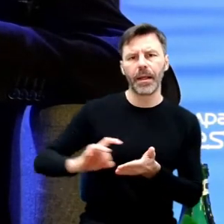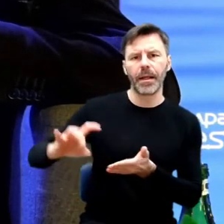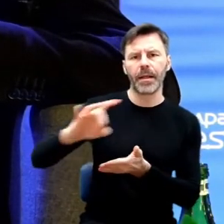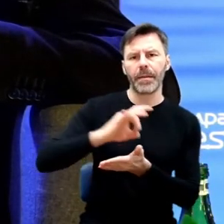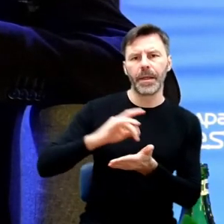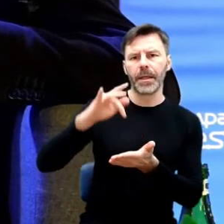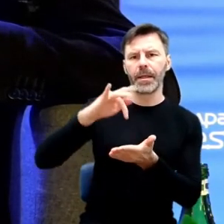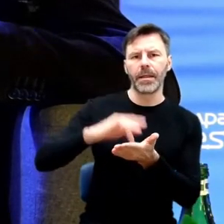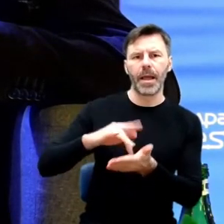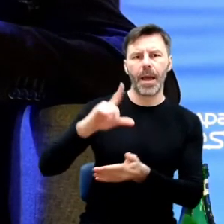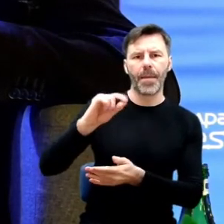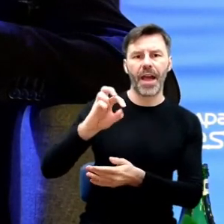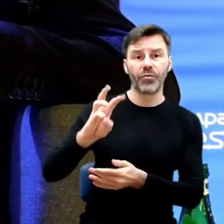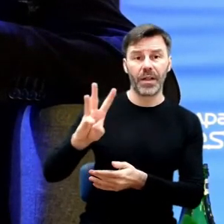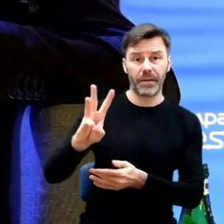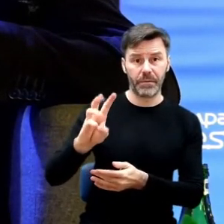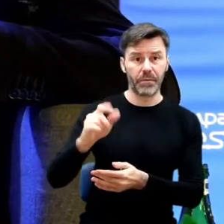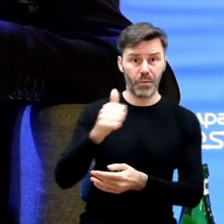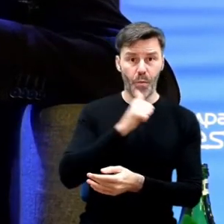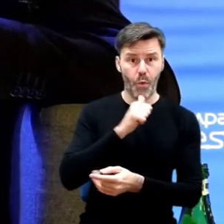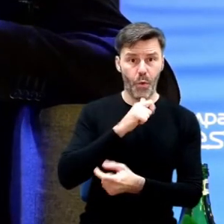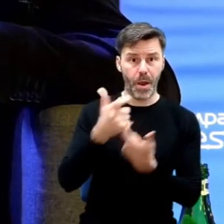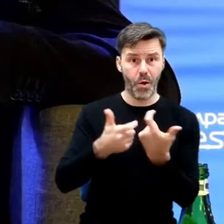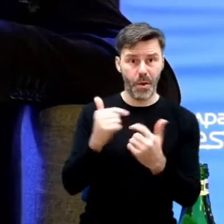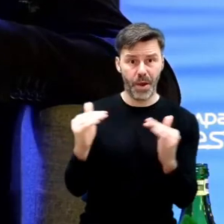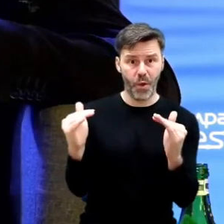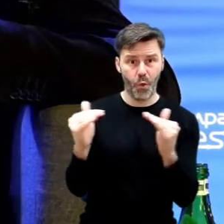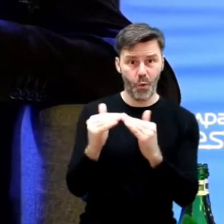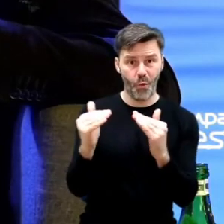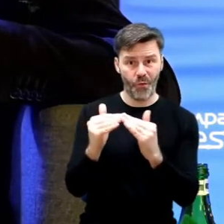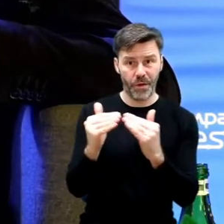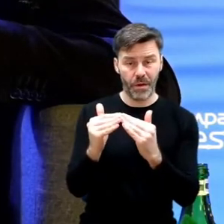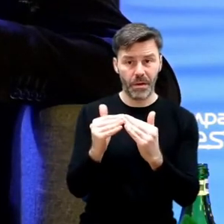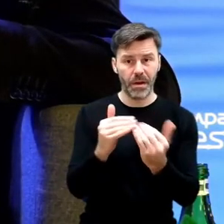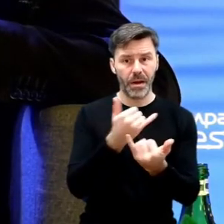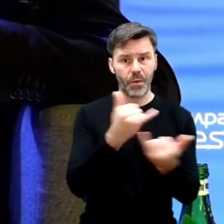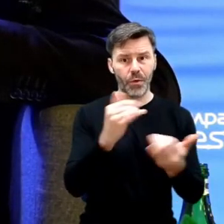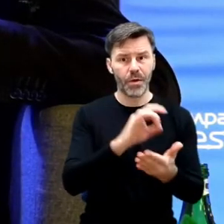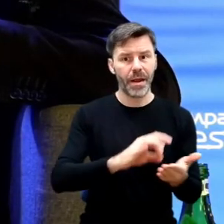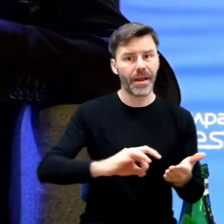i cały szereg też innych gmin, które zaczynają to robić.